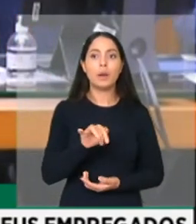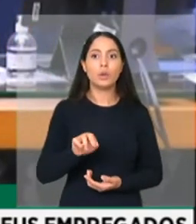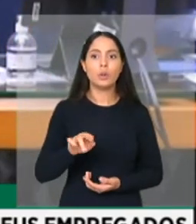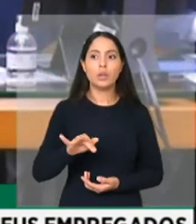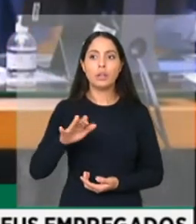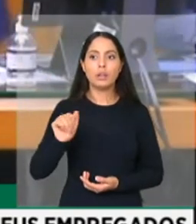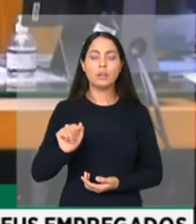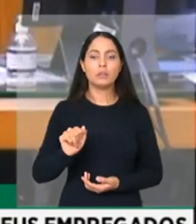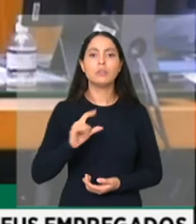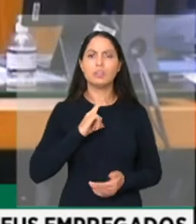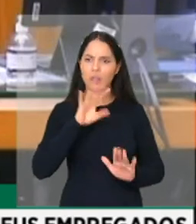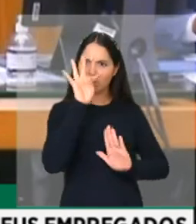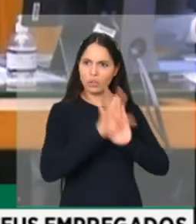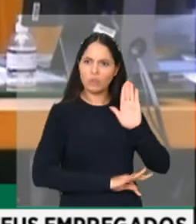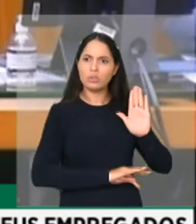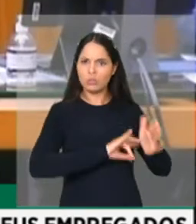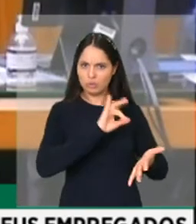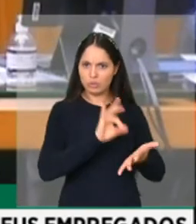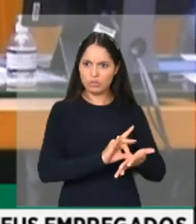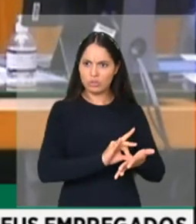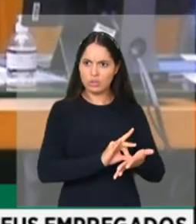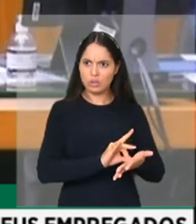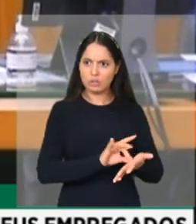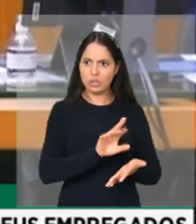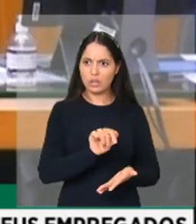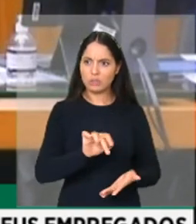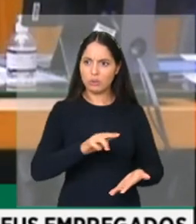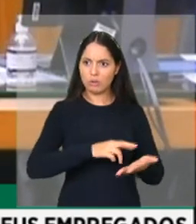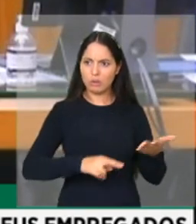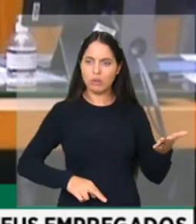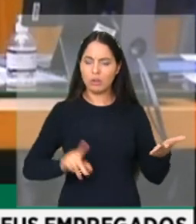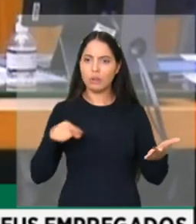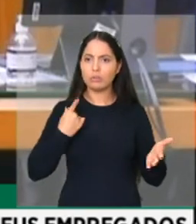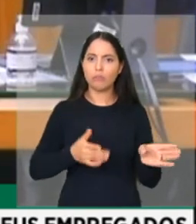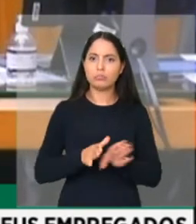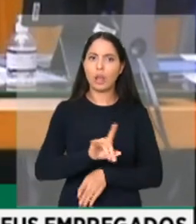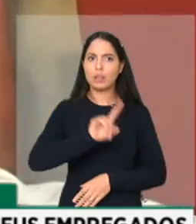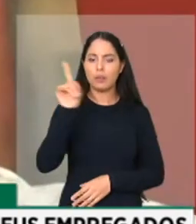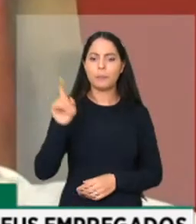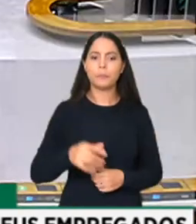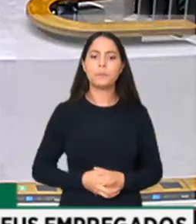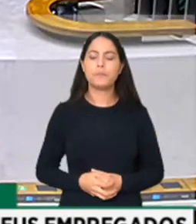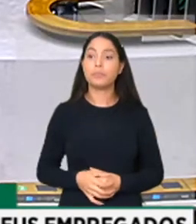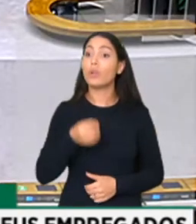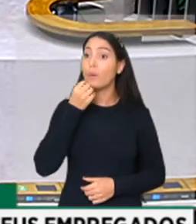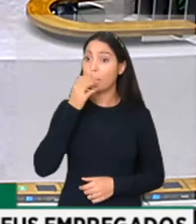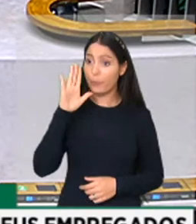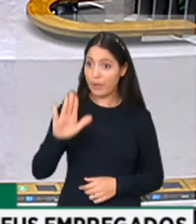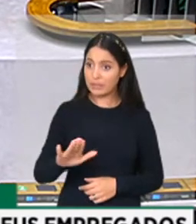ENCAMINHA O VOTO NÃO. -- [PRESIDENTE]: MINORIA? -- [DEPUTADO]: BOA TARDE PRESIDENTE ARTHUR LIRA. -- [PRESIDENTE]: BOA